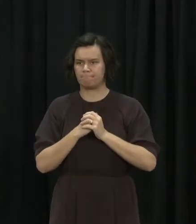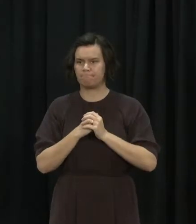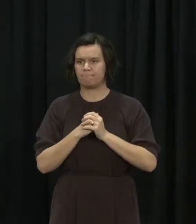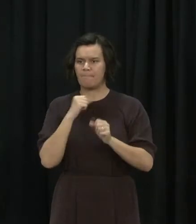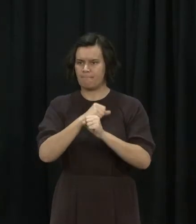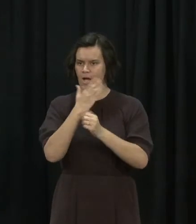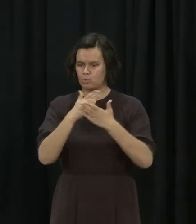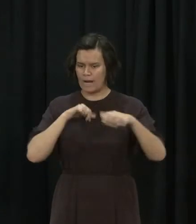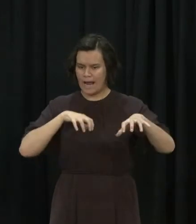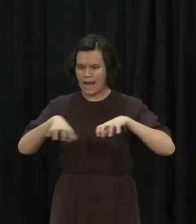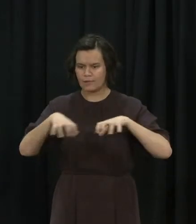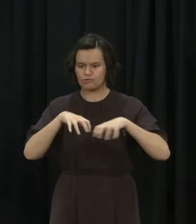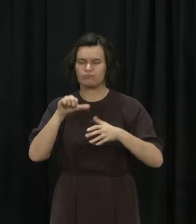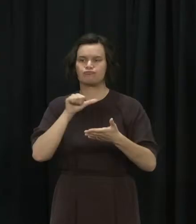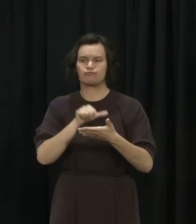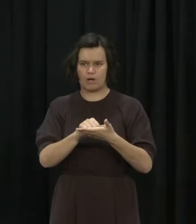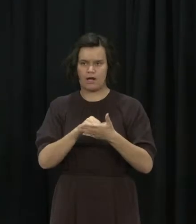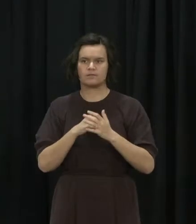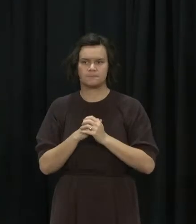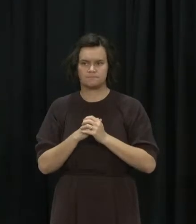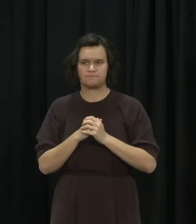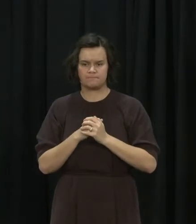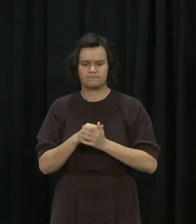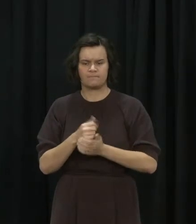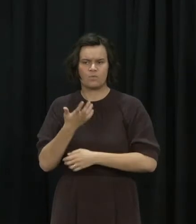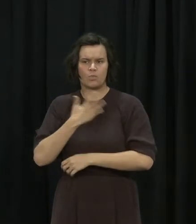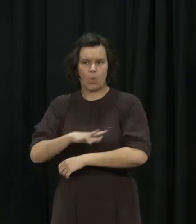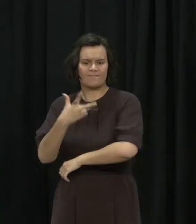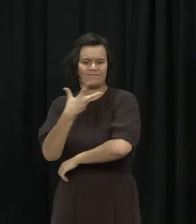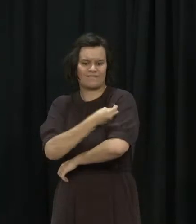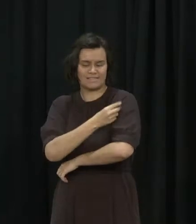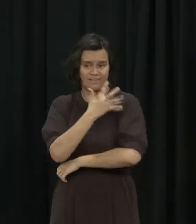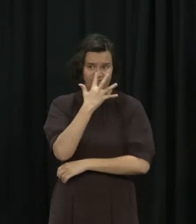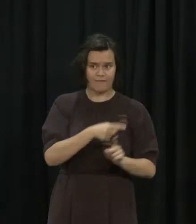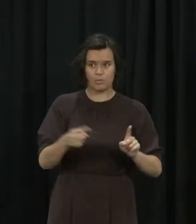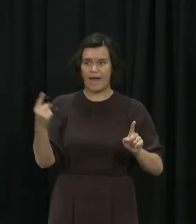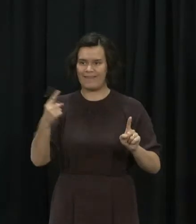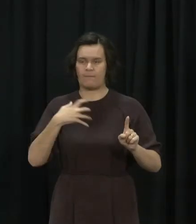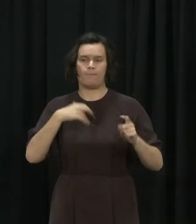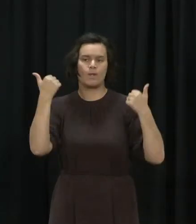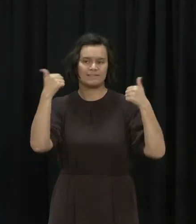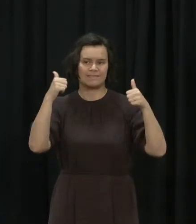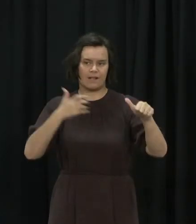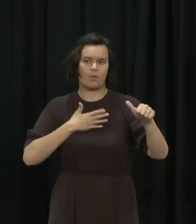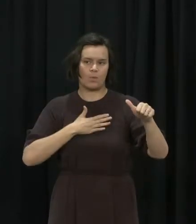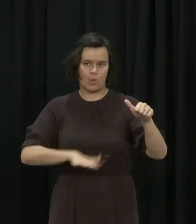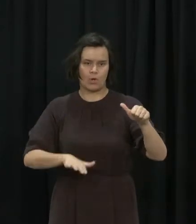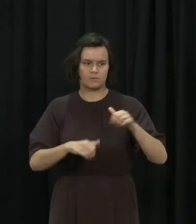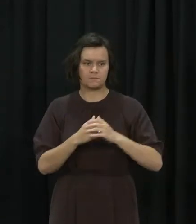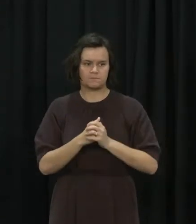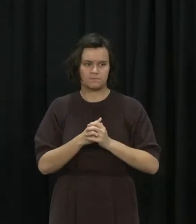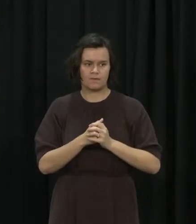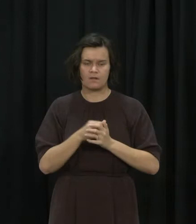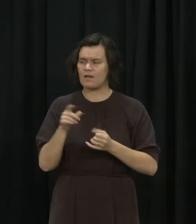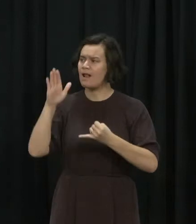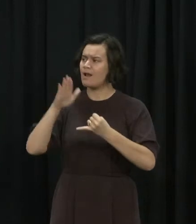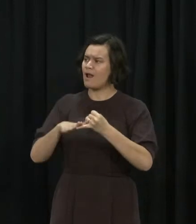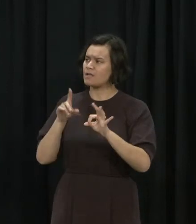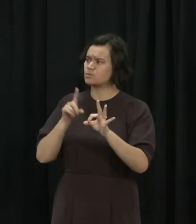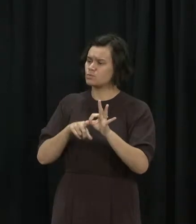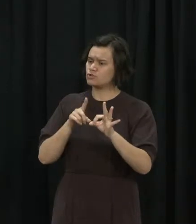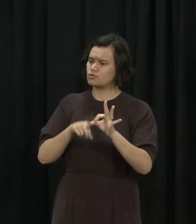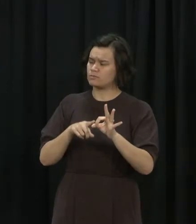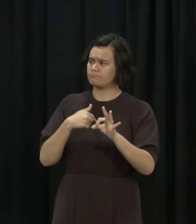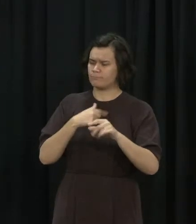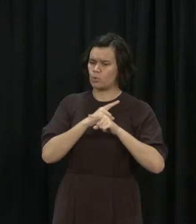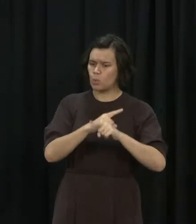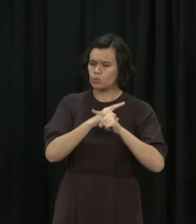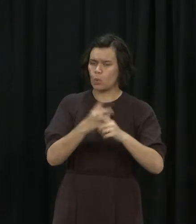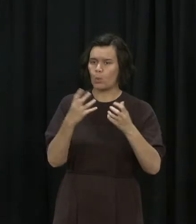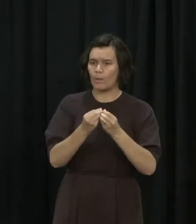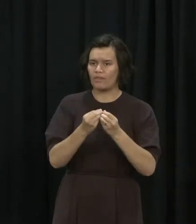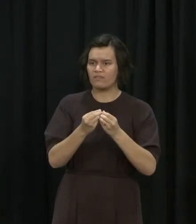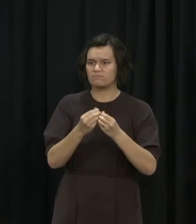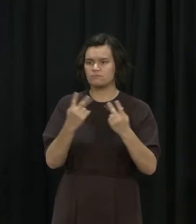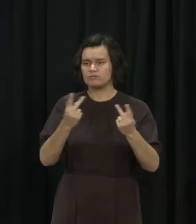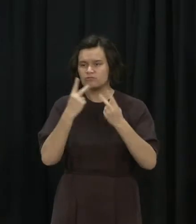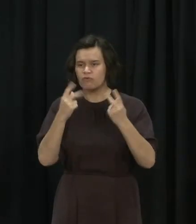whakamahia e matou aua kitenga